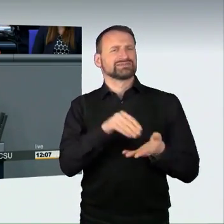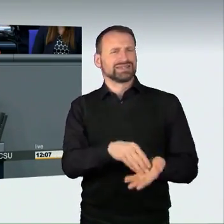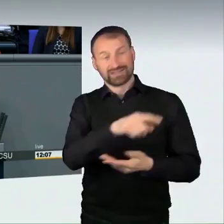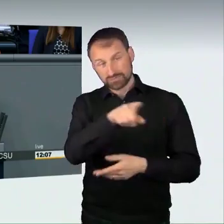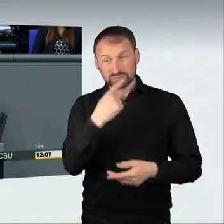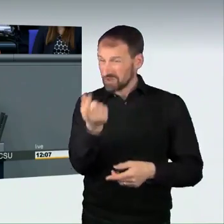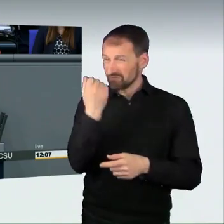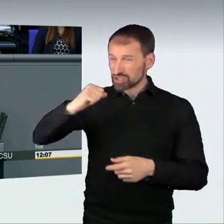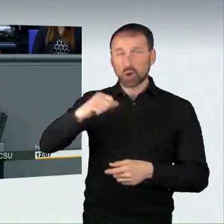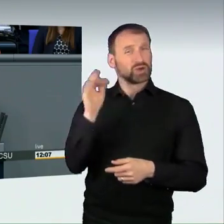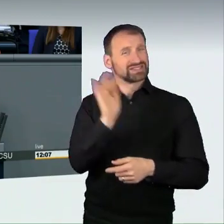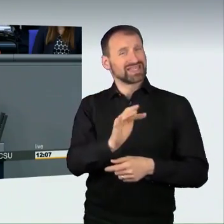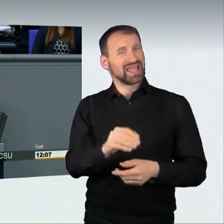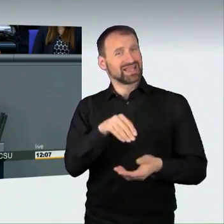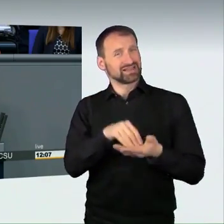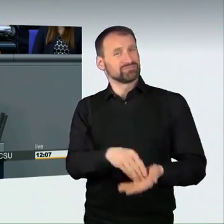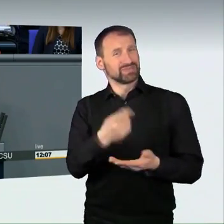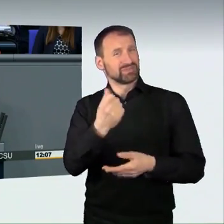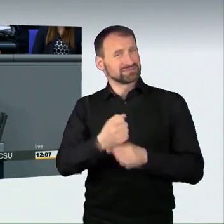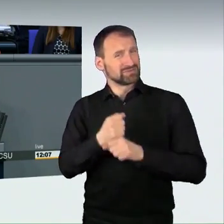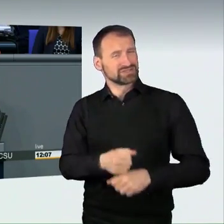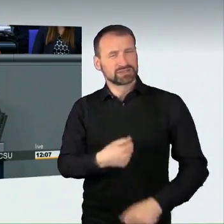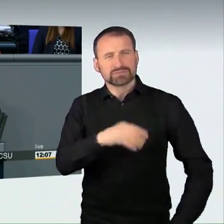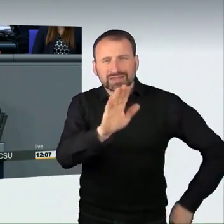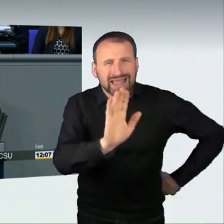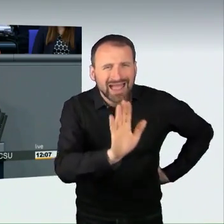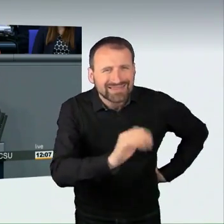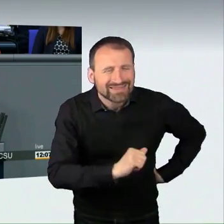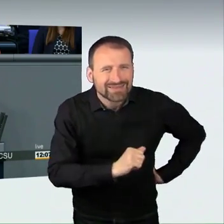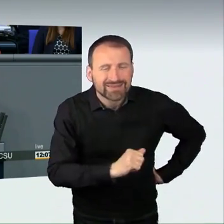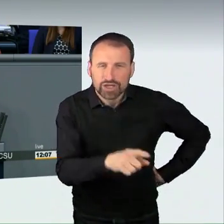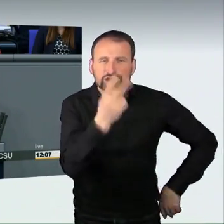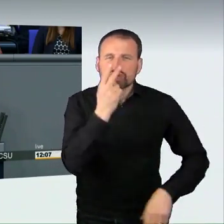um Verstöße gegen die Mietpreisbremse handele. Ich sage: Nein. Man muss sich einmal genau anschauen, was dahintersteht.